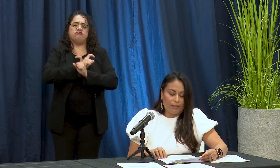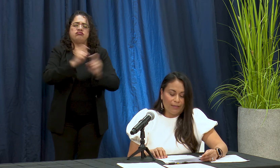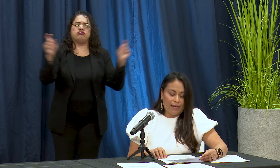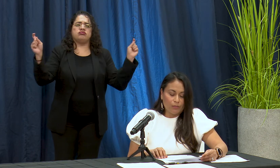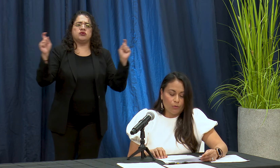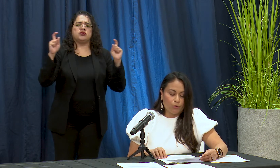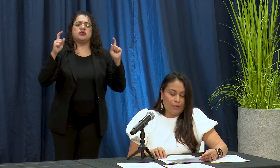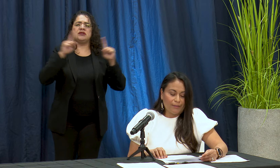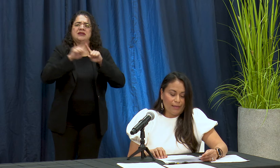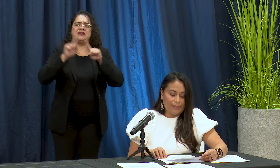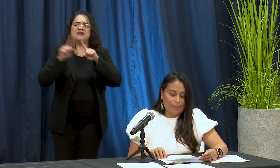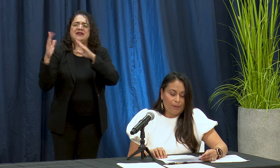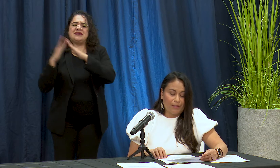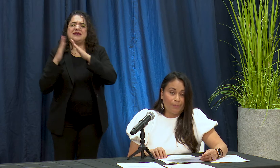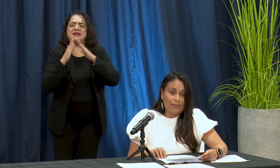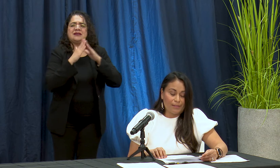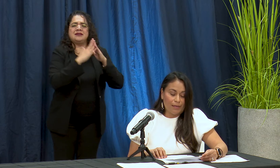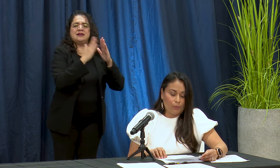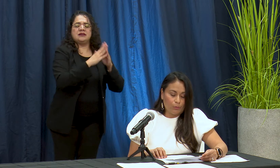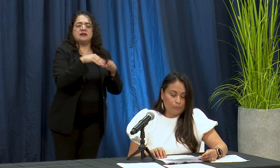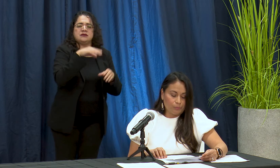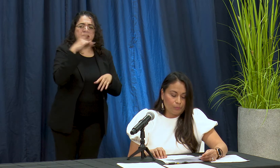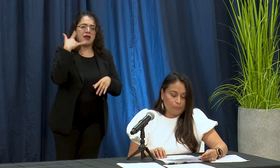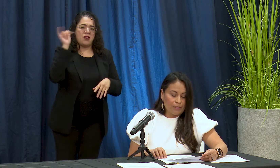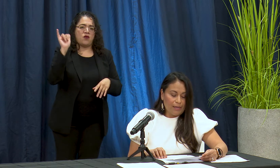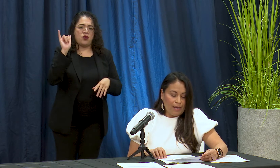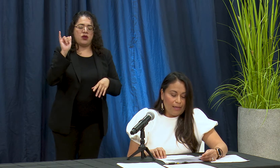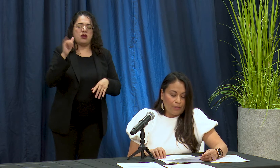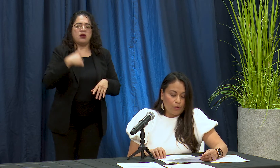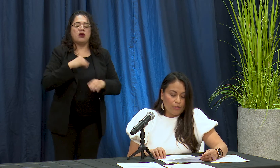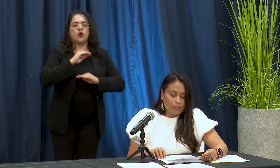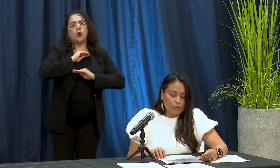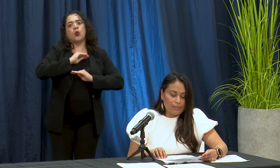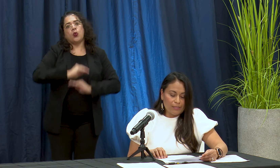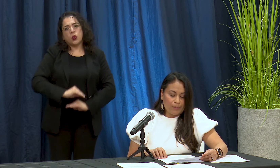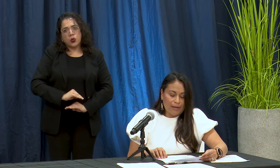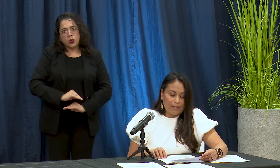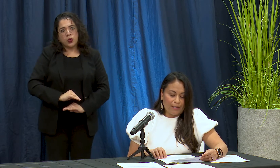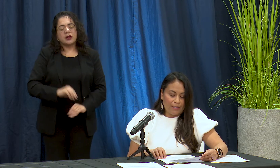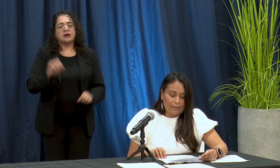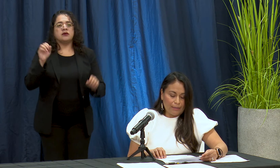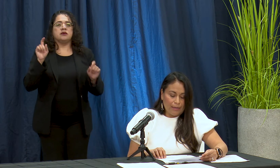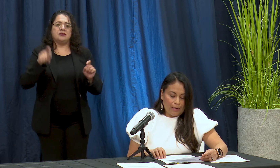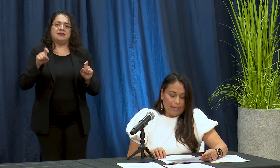leader algo durante esta Pandya Matias salud en el congreso says para que la